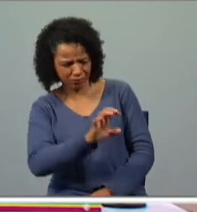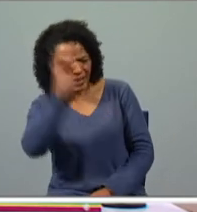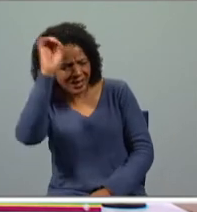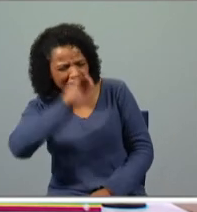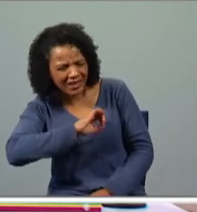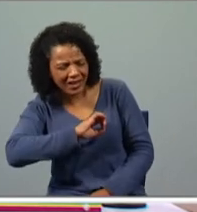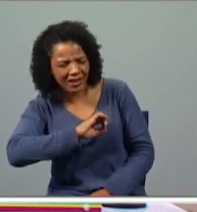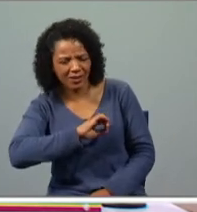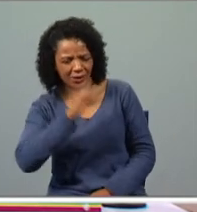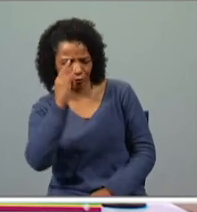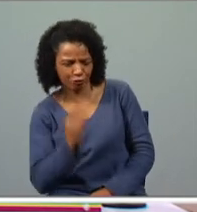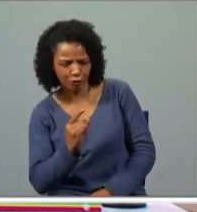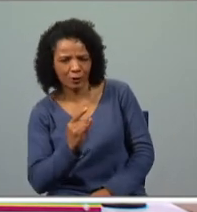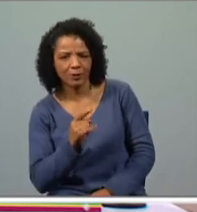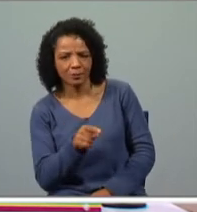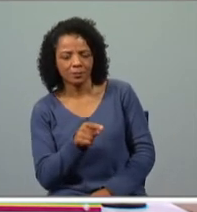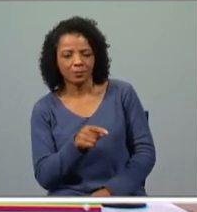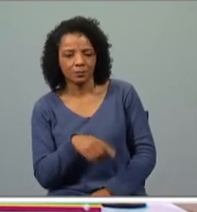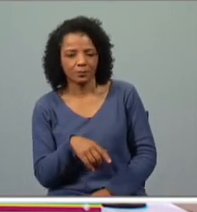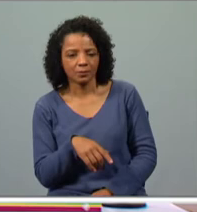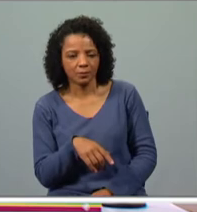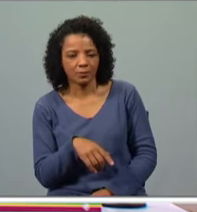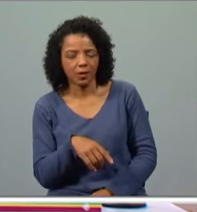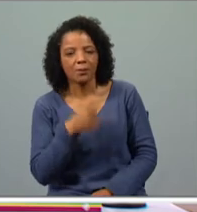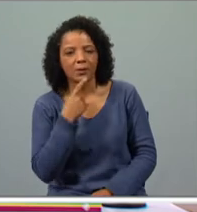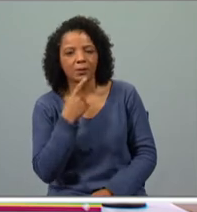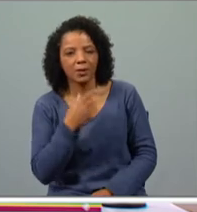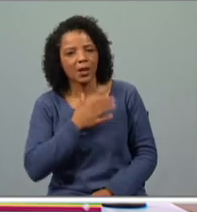o pigmeu quero comer chamava ales e agora já percebi que ele não quis teu 我想吃的侏儒叫麥芽酒和現在我意識到他不想要你